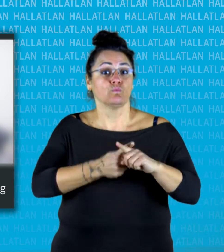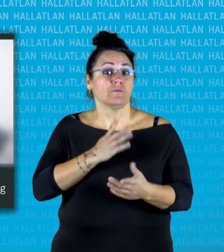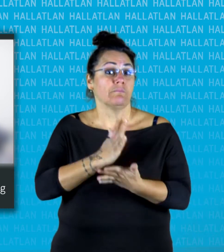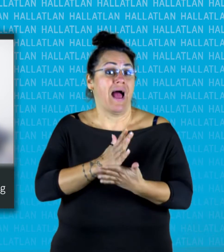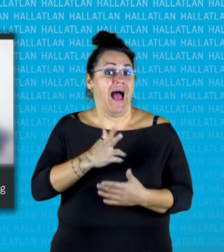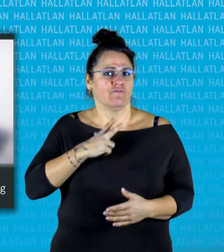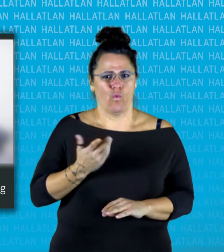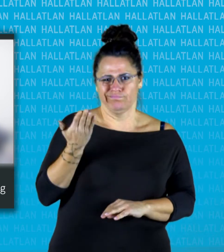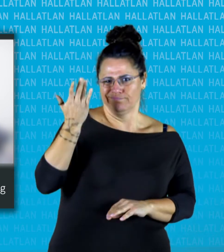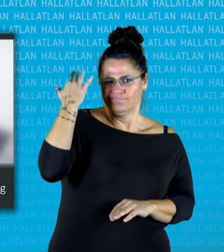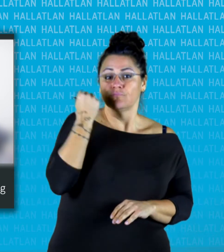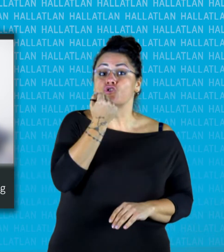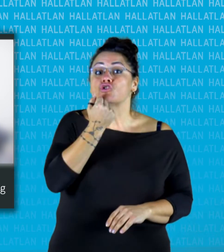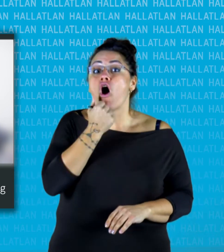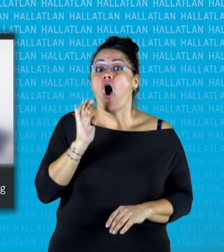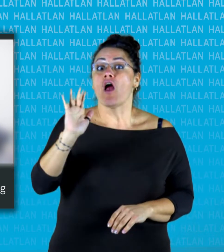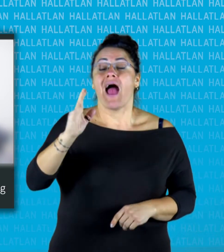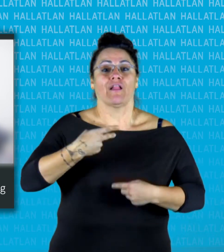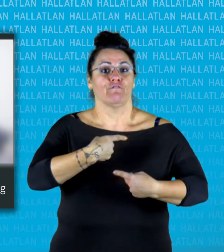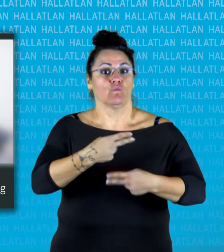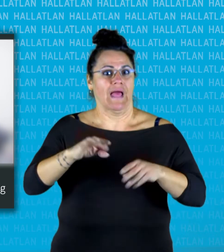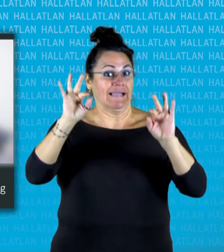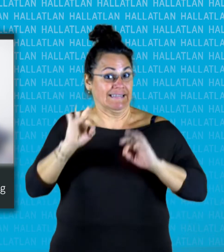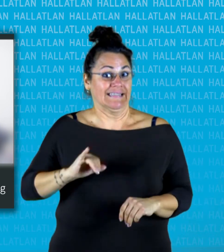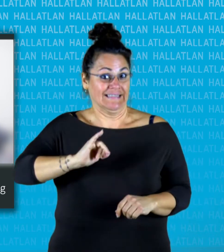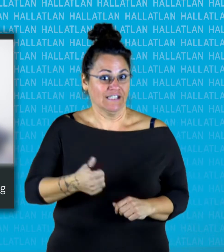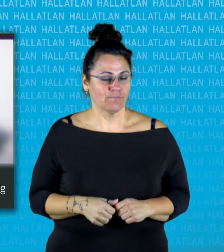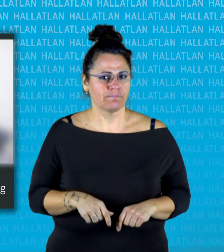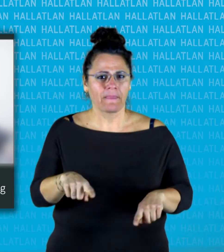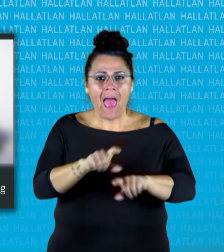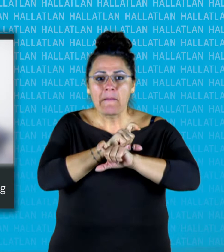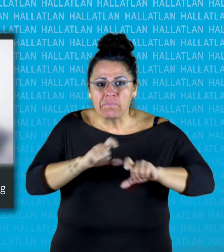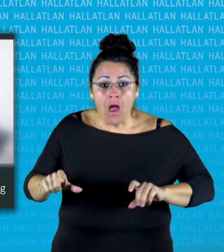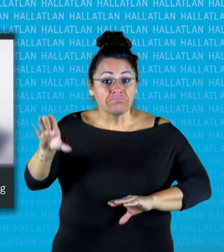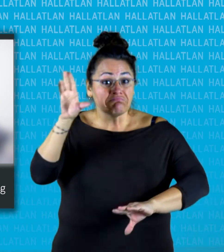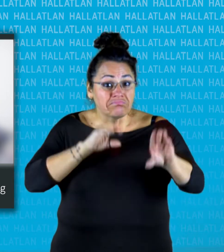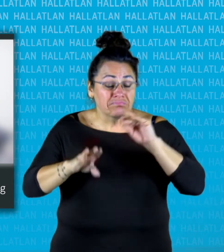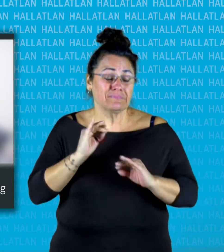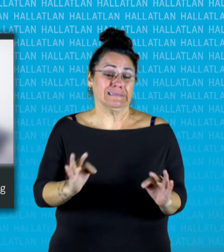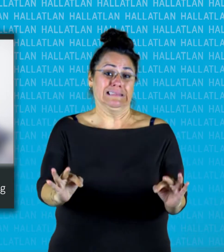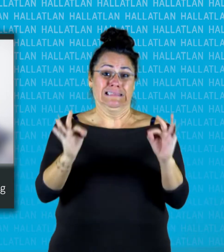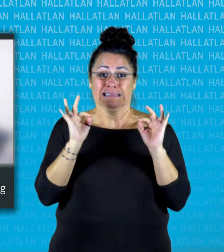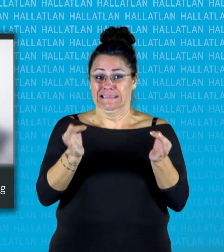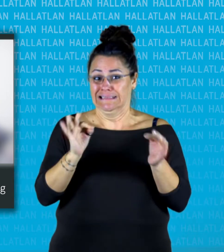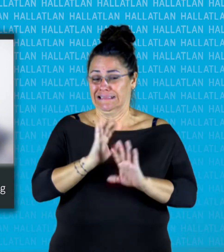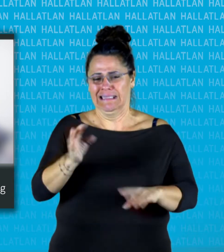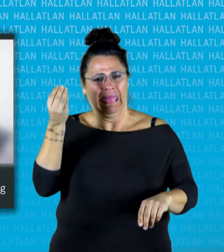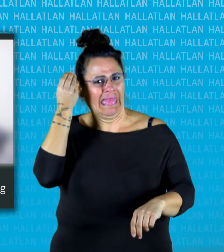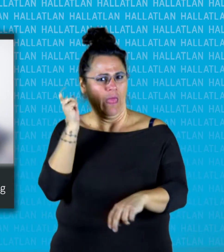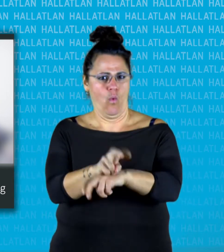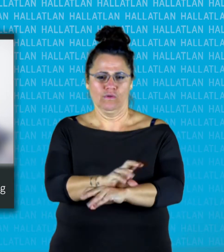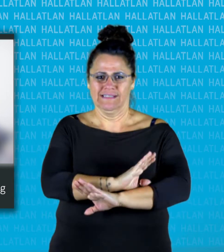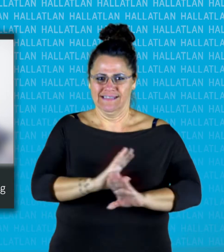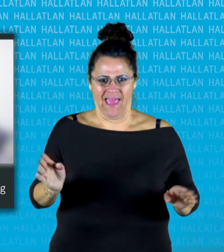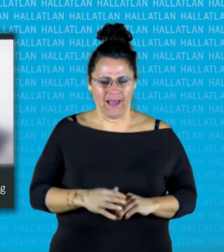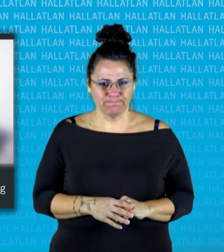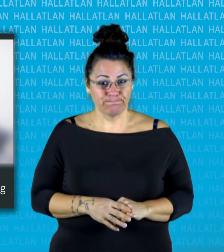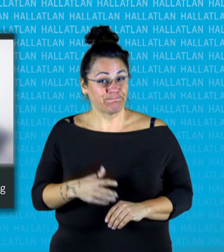de volt futárcége is, így betéve ismeri a piac működését.